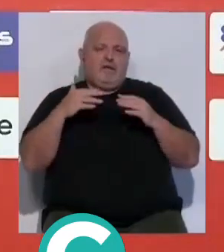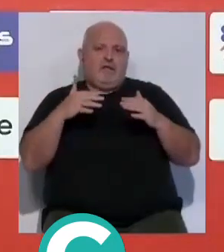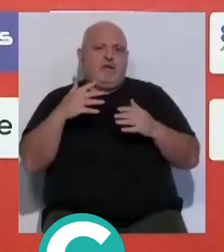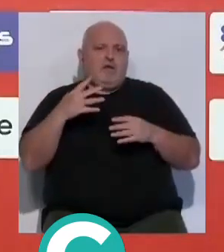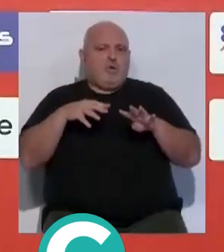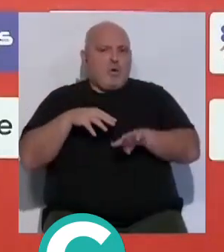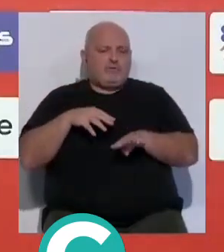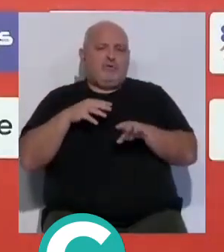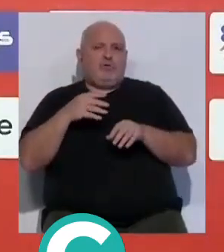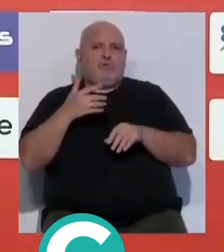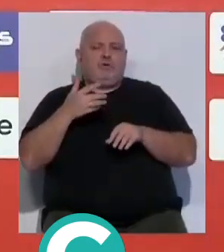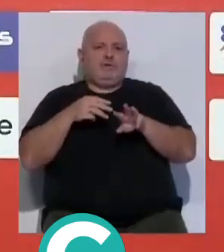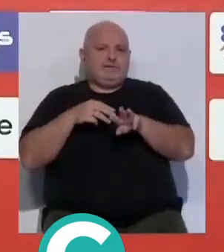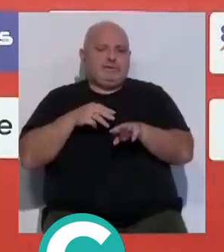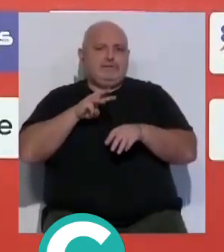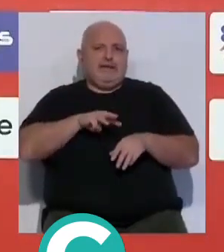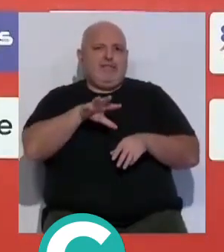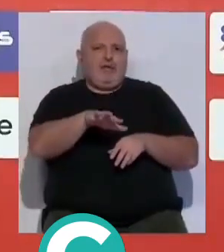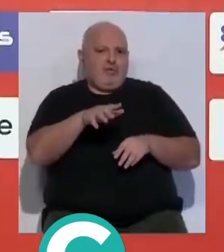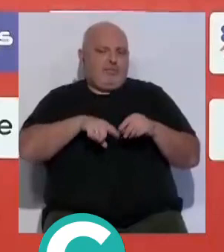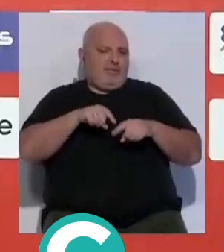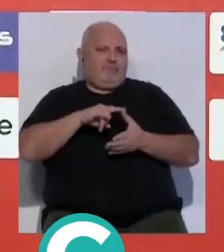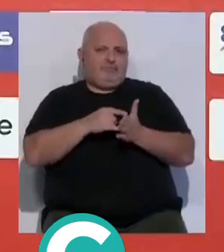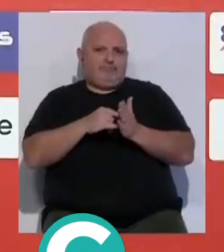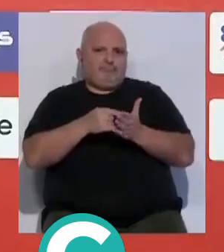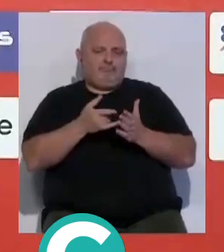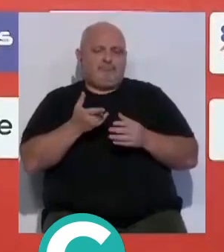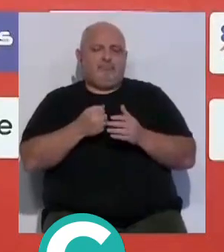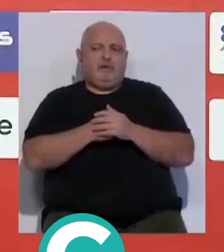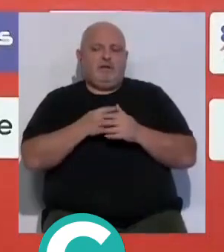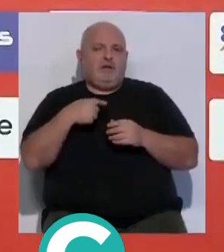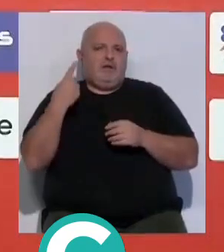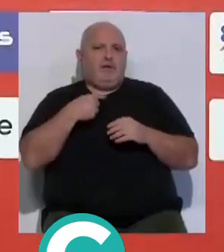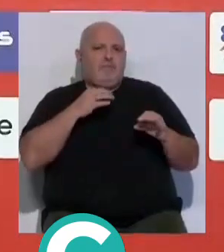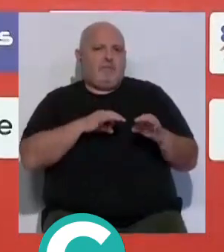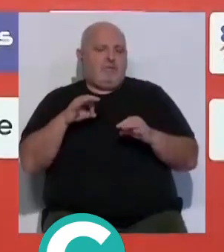partidos con línea de tres cinco entonces yo creo que nos venimos preparando desde hace mucho tiempo